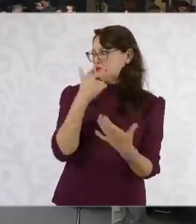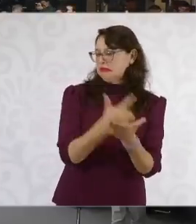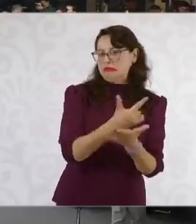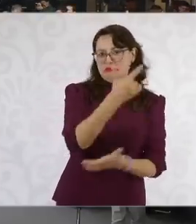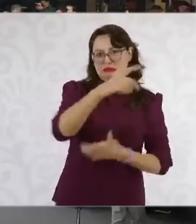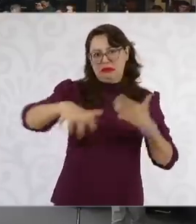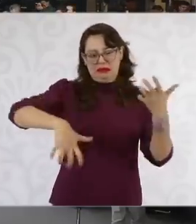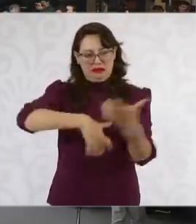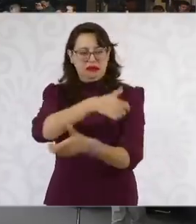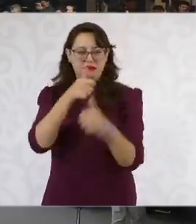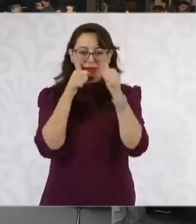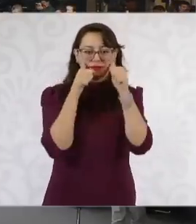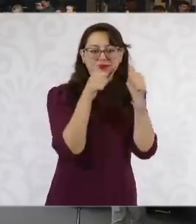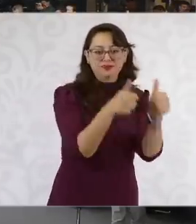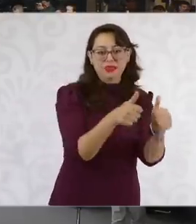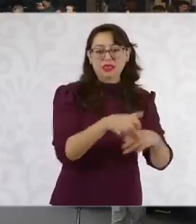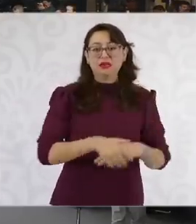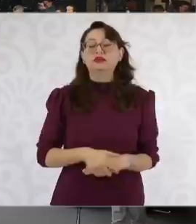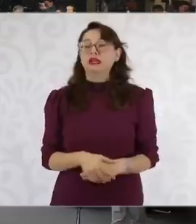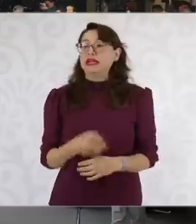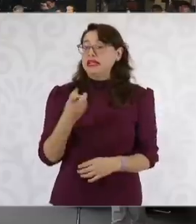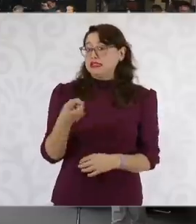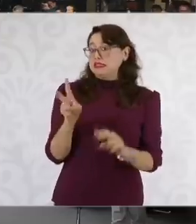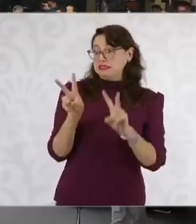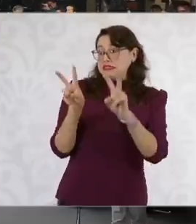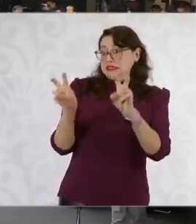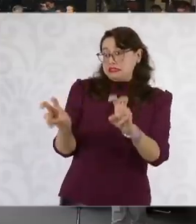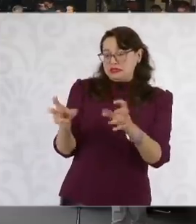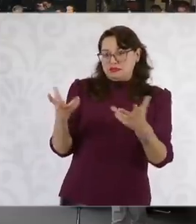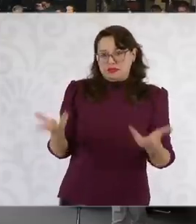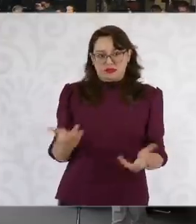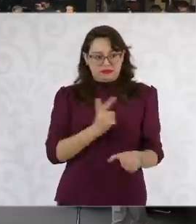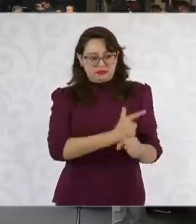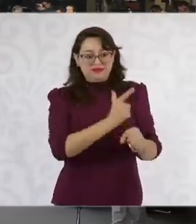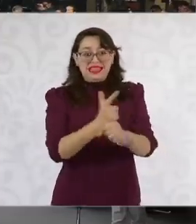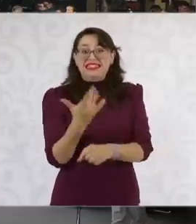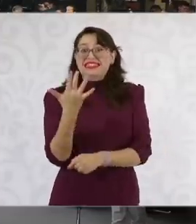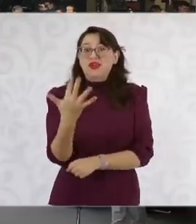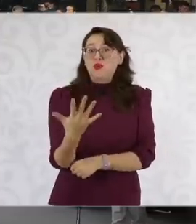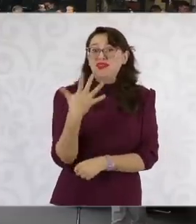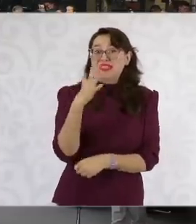informe mencionaba que se habían eh solicitado rastreo de 55,000 armas más o menos de parte de